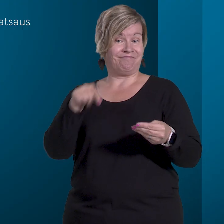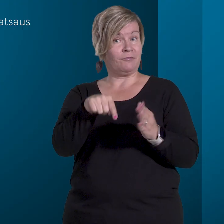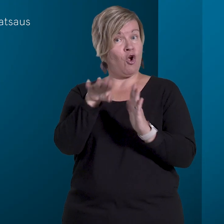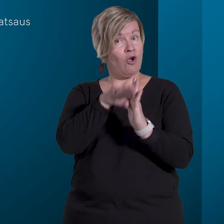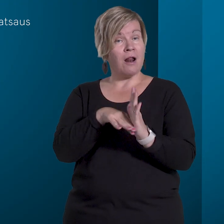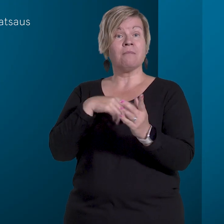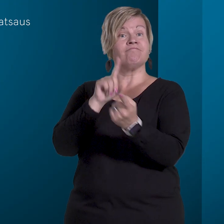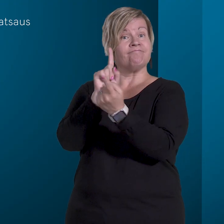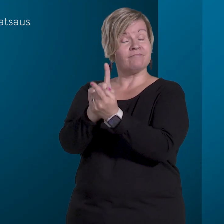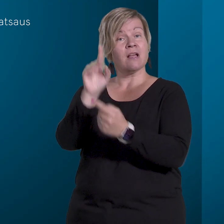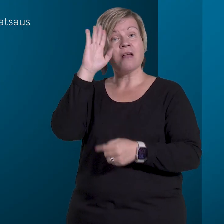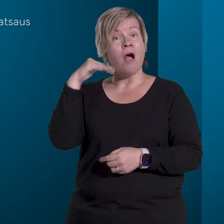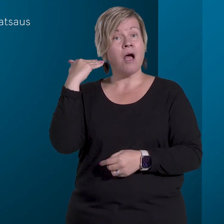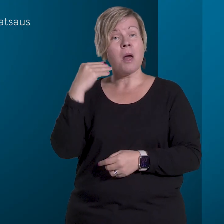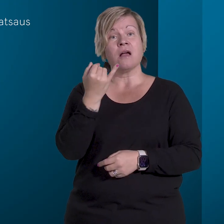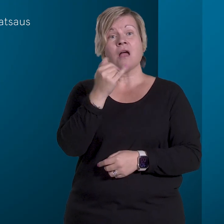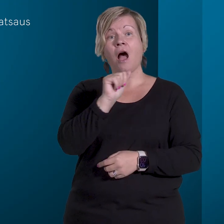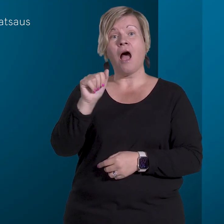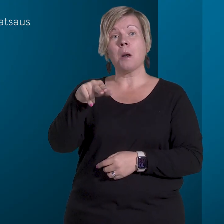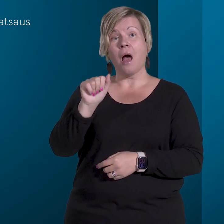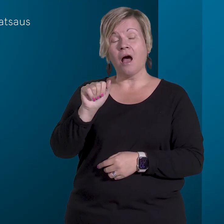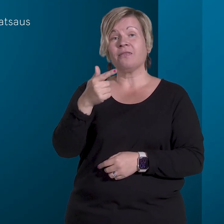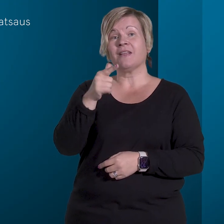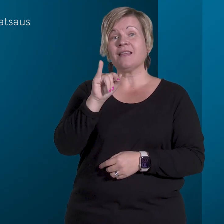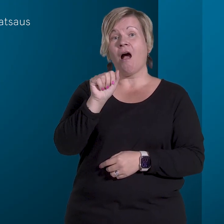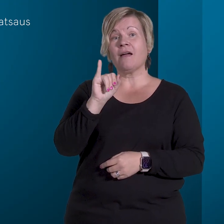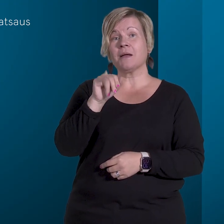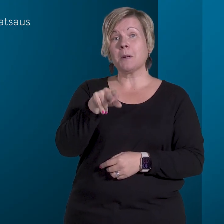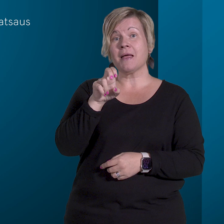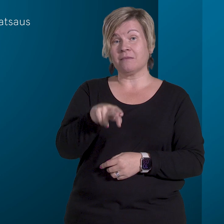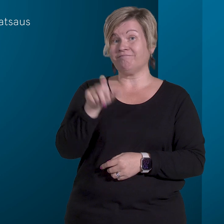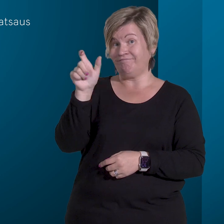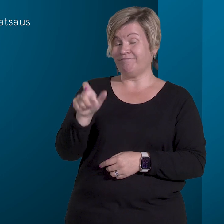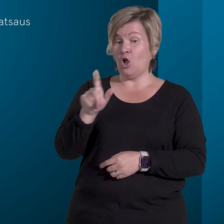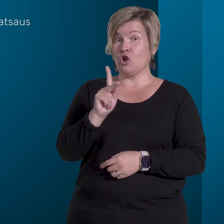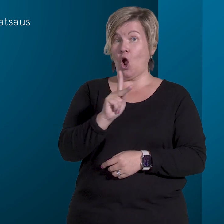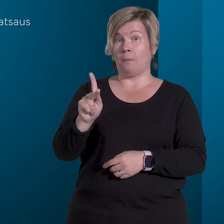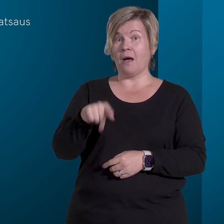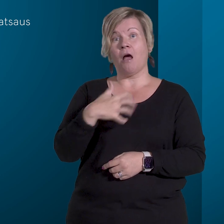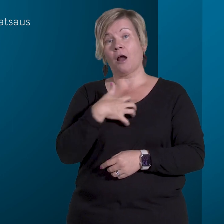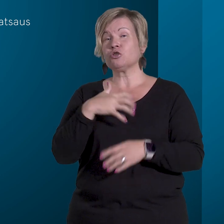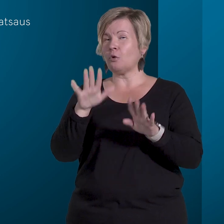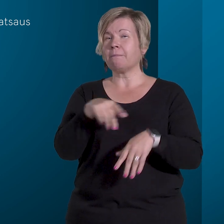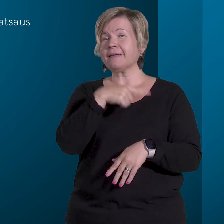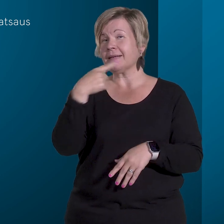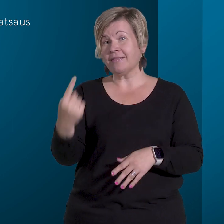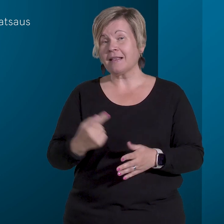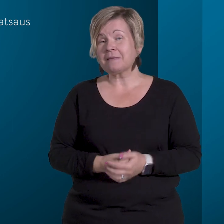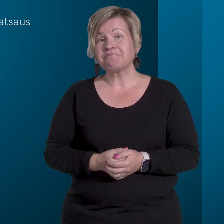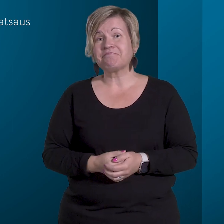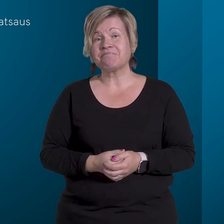Tapaamme ohjelmassa Jaana Tiaisen, joka on harrastanut konmarittamista jo pitkään.